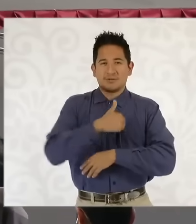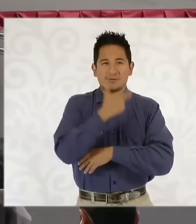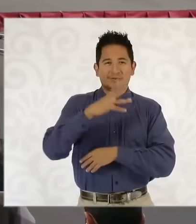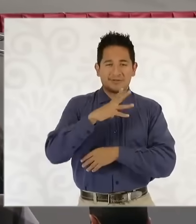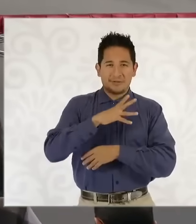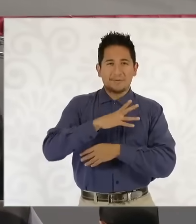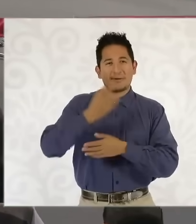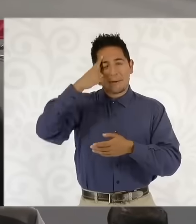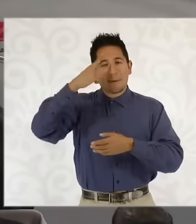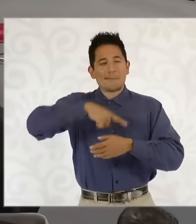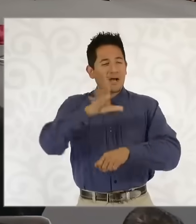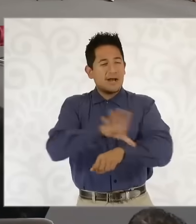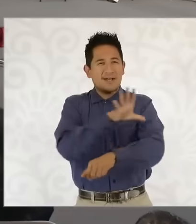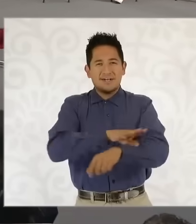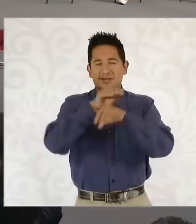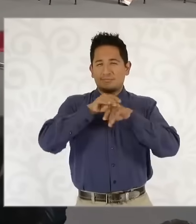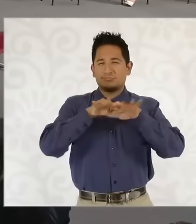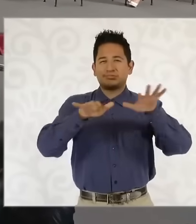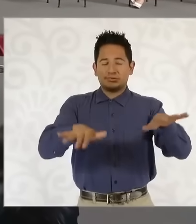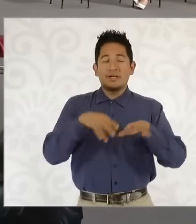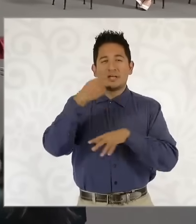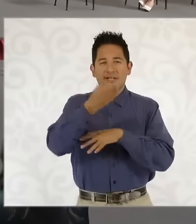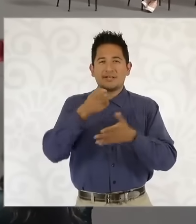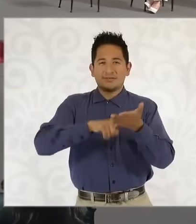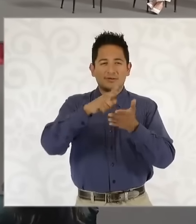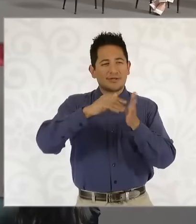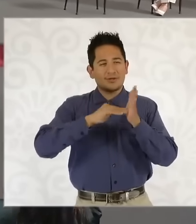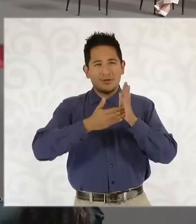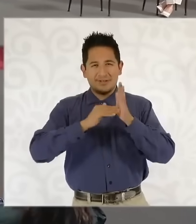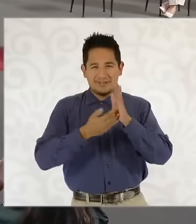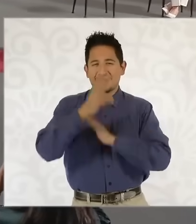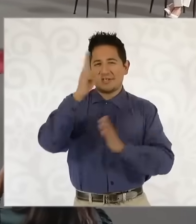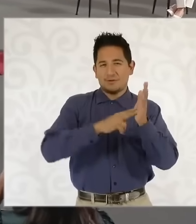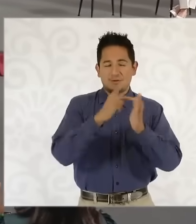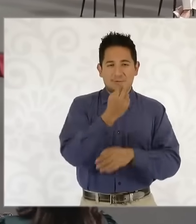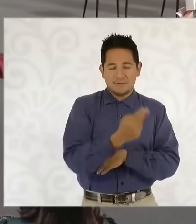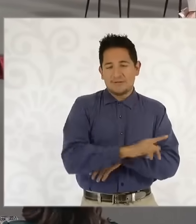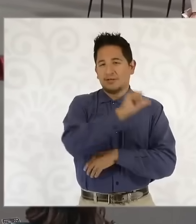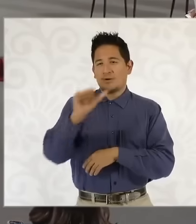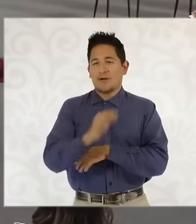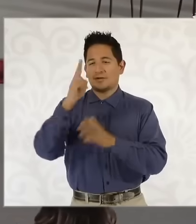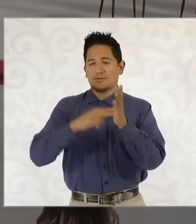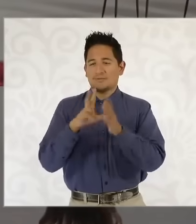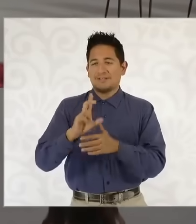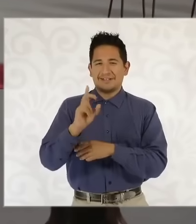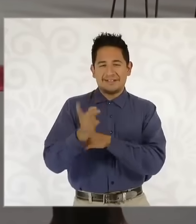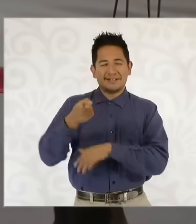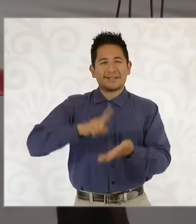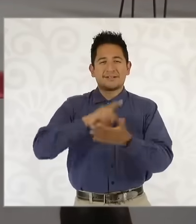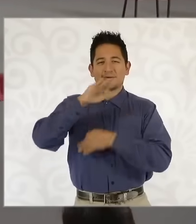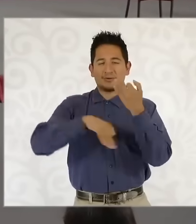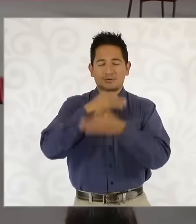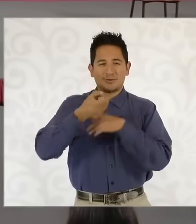plan estratégico de fortalecimiento y expansión 2025-2030 de todo el sistema eléctrico nacional.